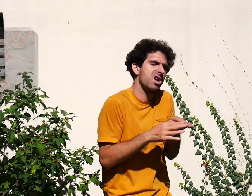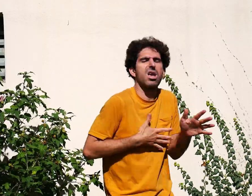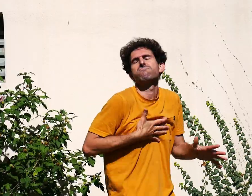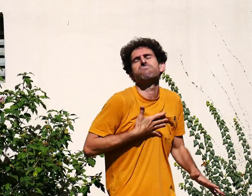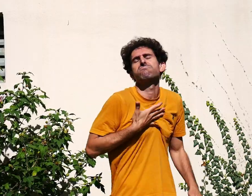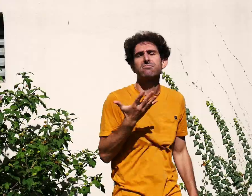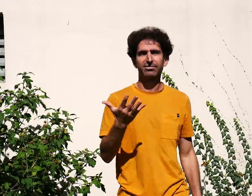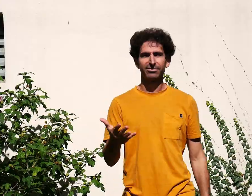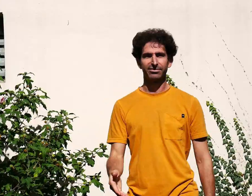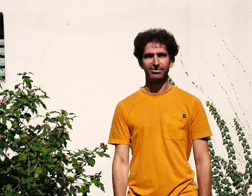Ils aiment ça.